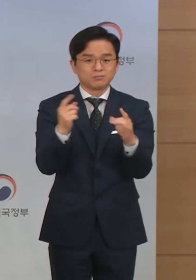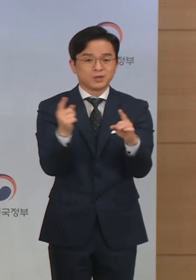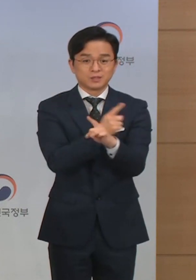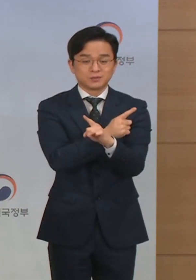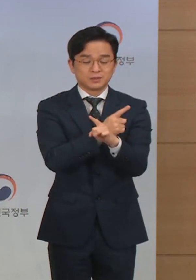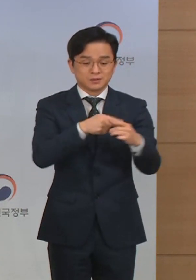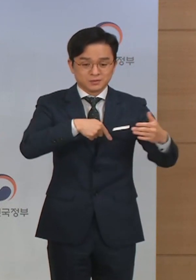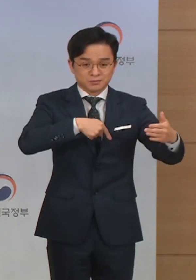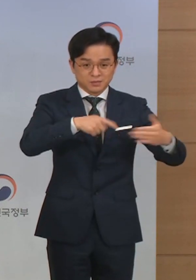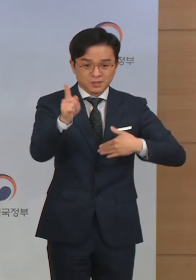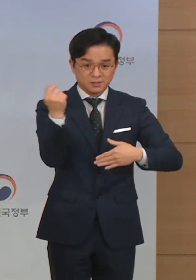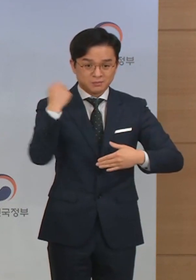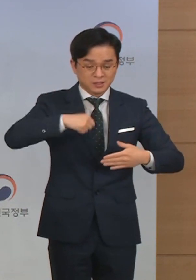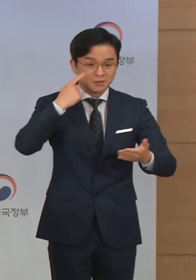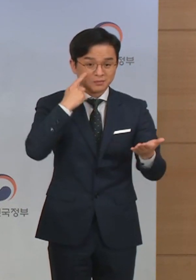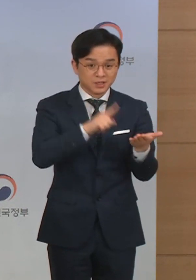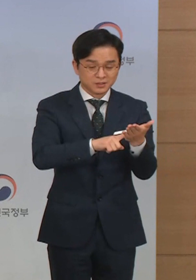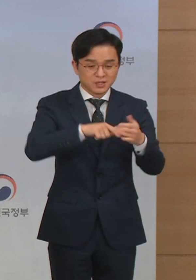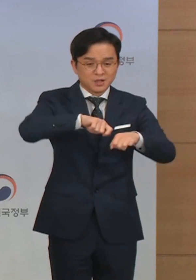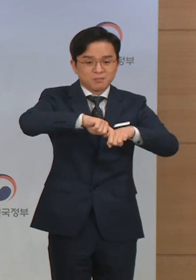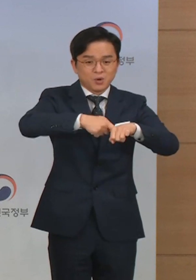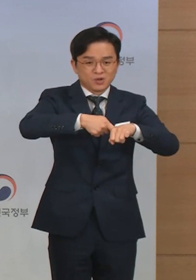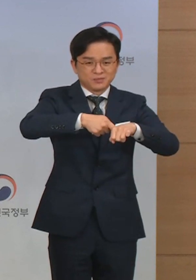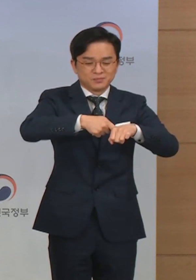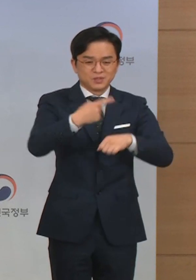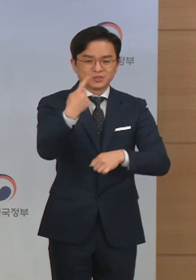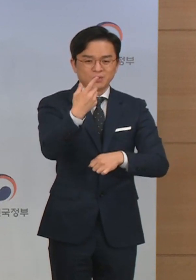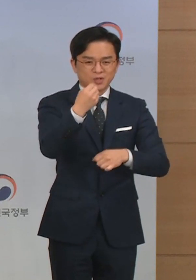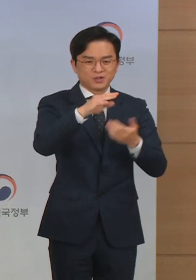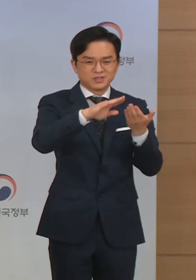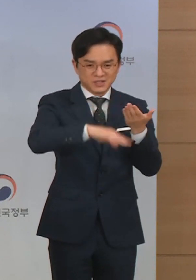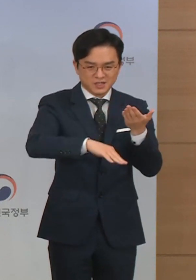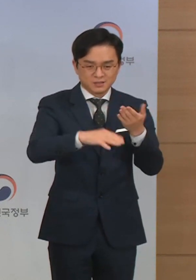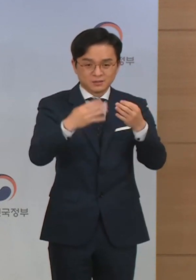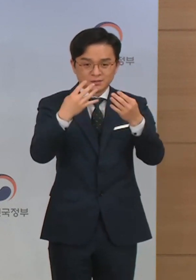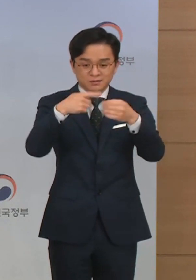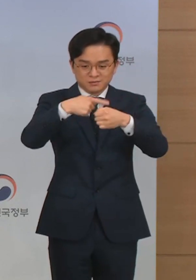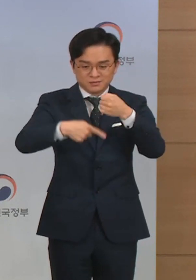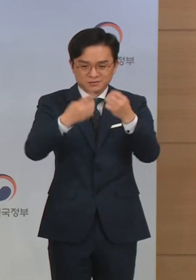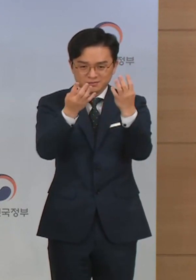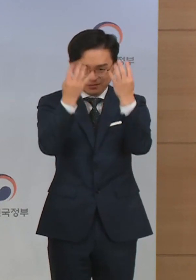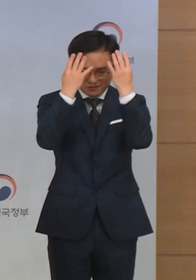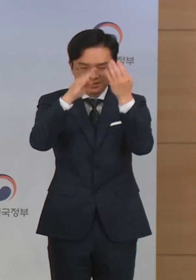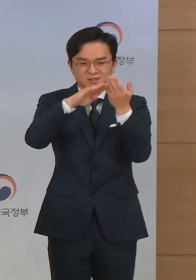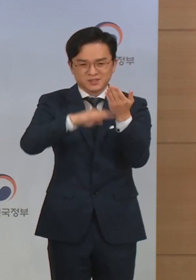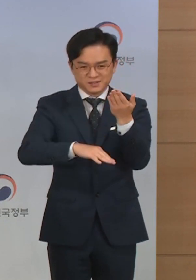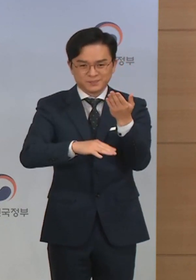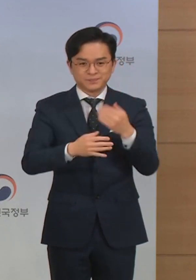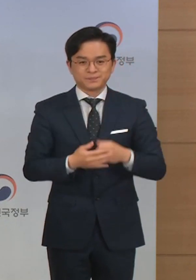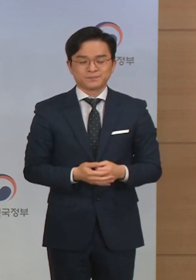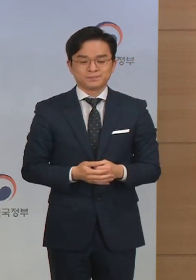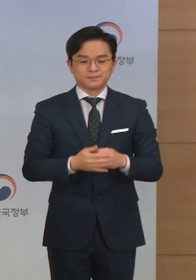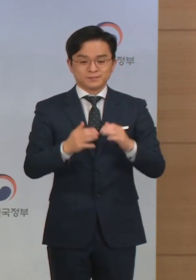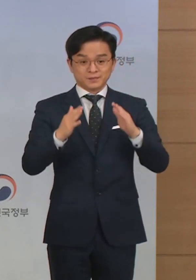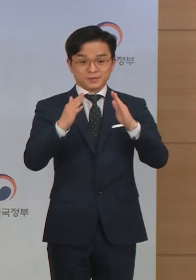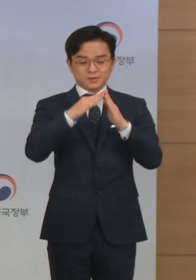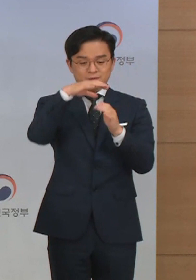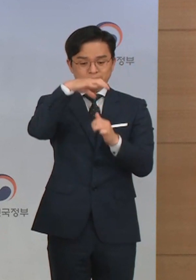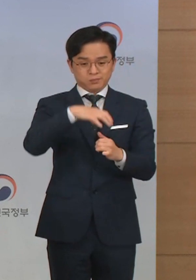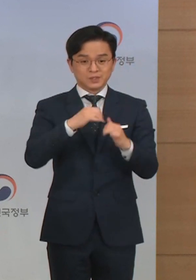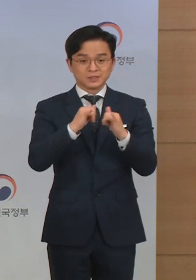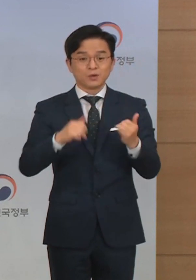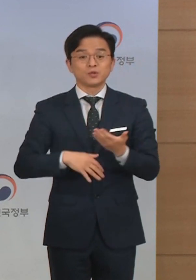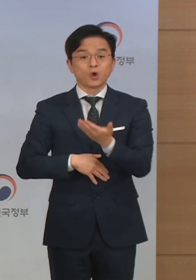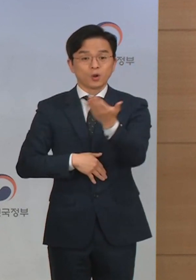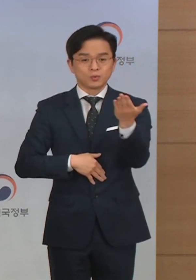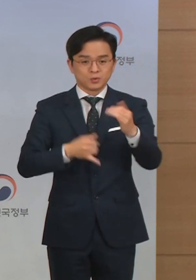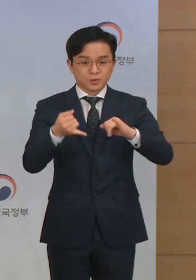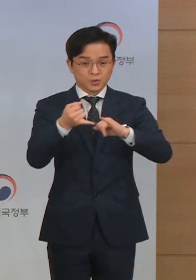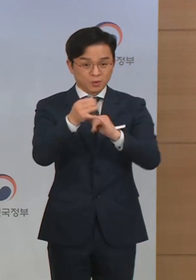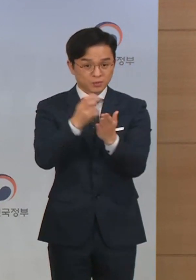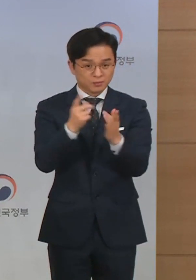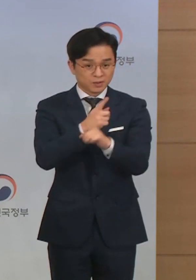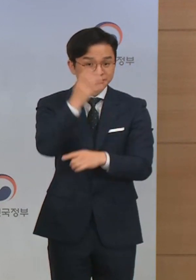1년이하의 징역 또는 1천만원 이하의 벌금에 처해질 수 있습니다 자가 경기 중인 여러분들께서는 이 잠을 율하 유의하시어 감염병 차단을